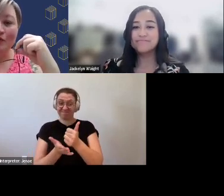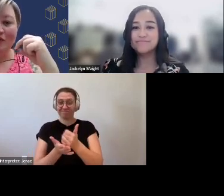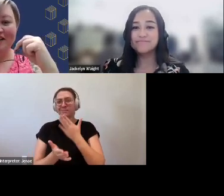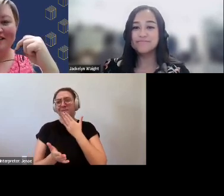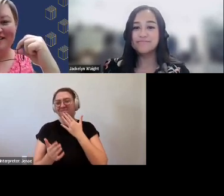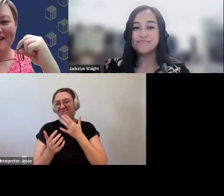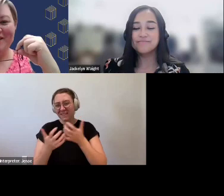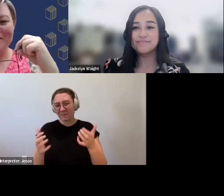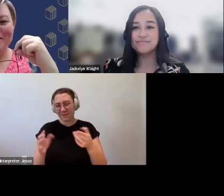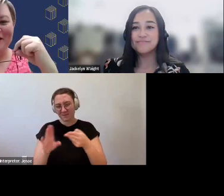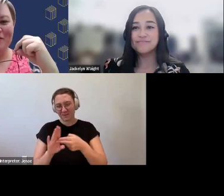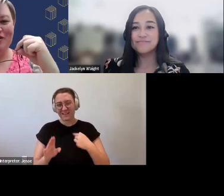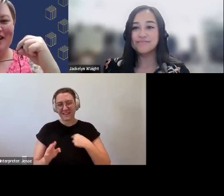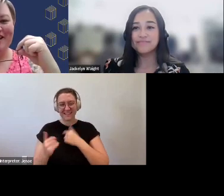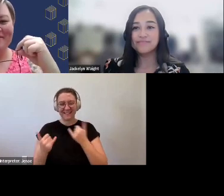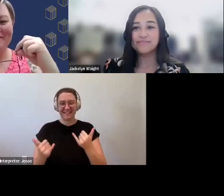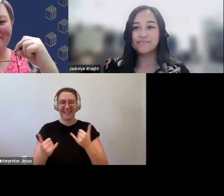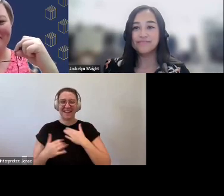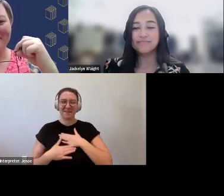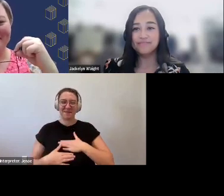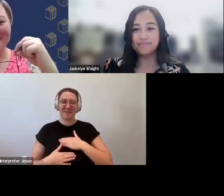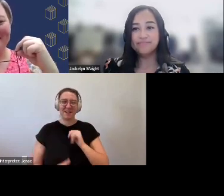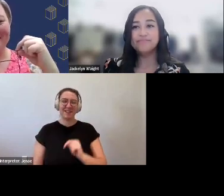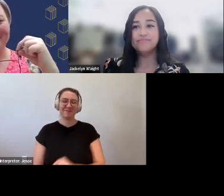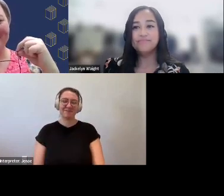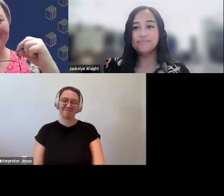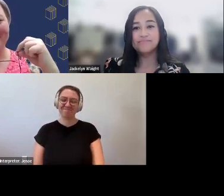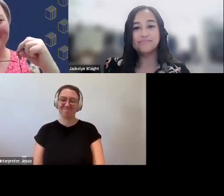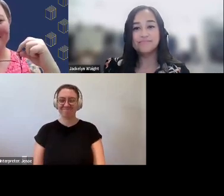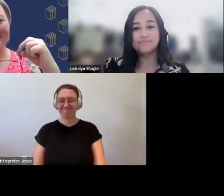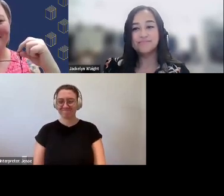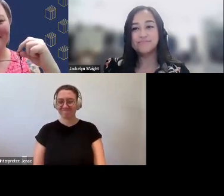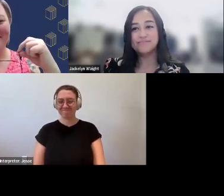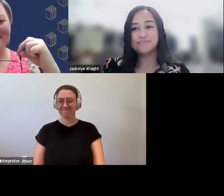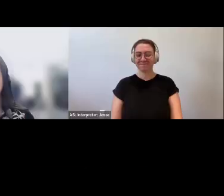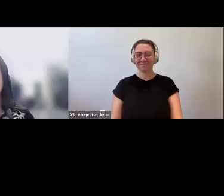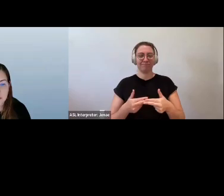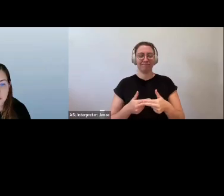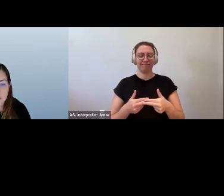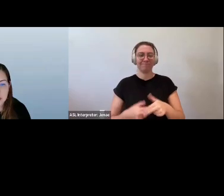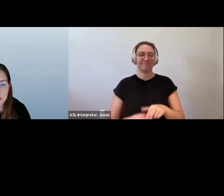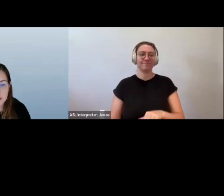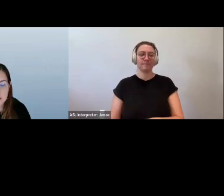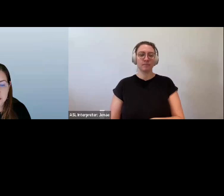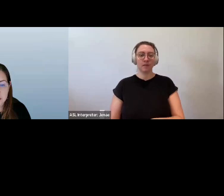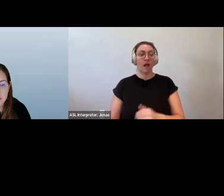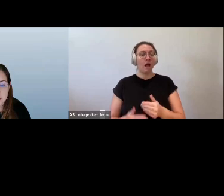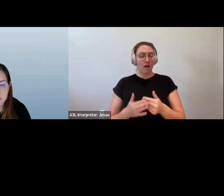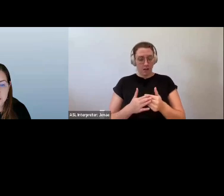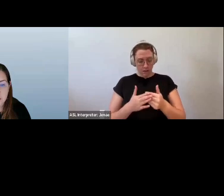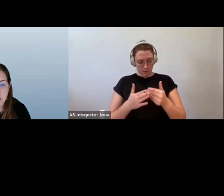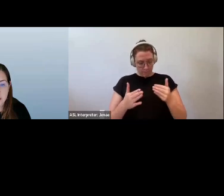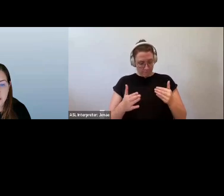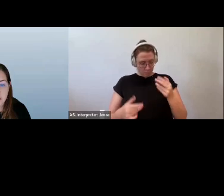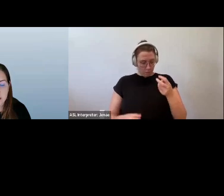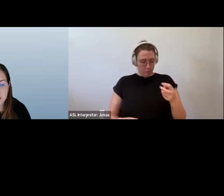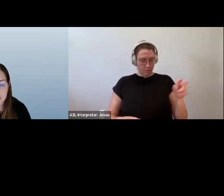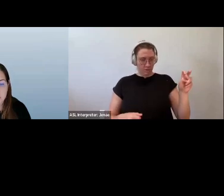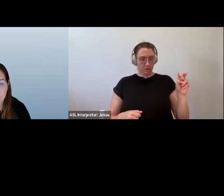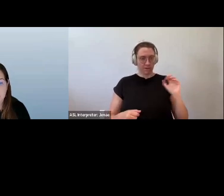Muchas gracias por acompañarnos hoy. Se lo agradecemos mucho. Antes de pasar a nuestro colega